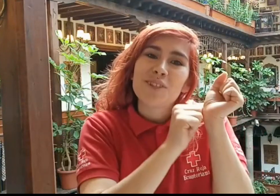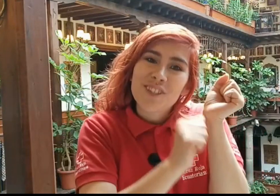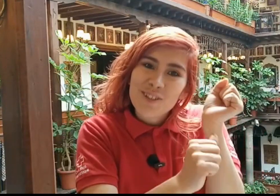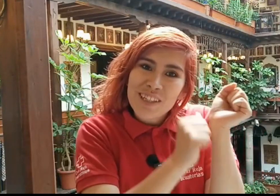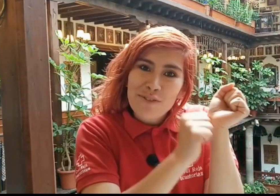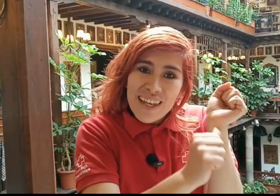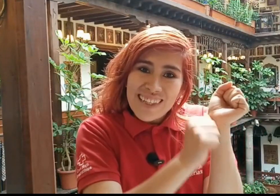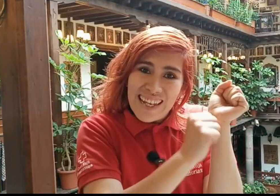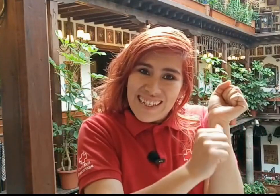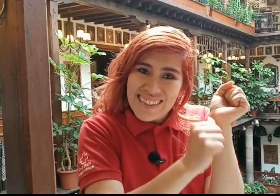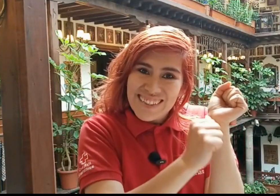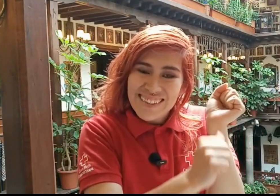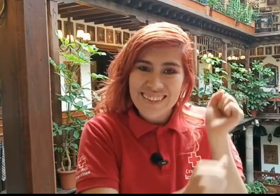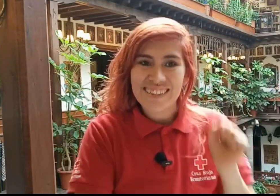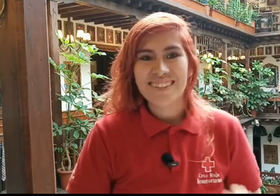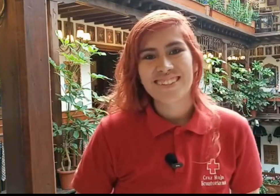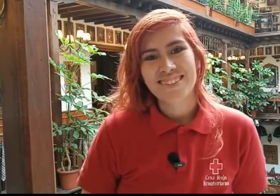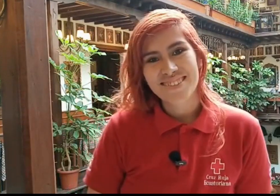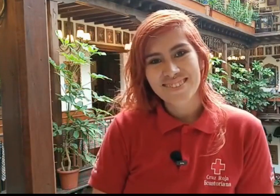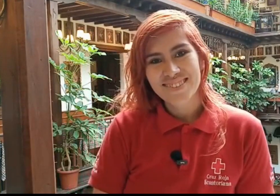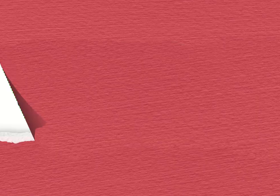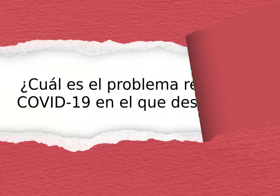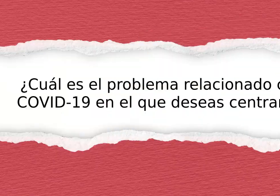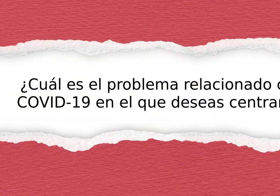tutti fratelli